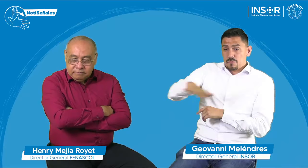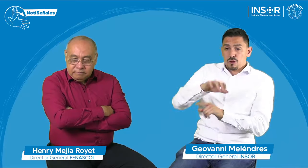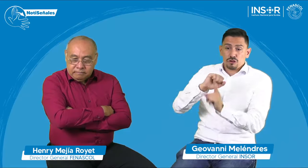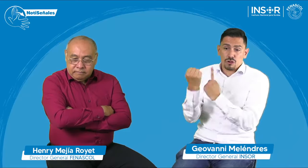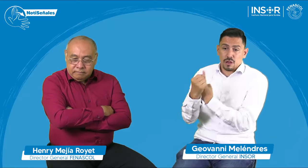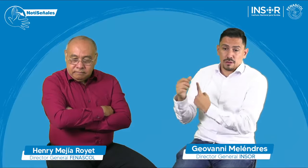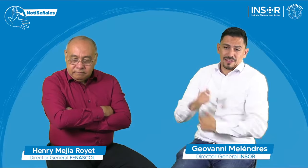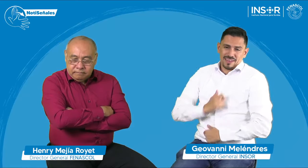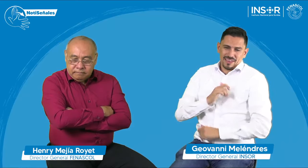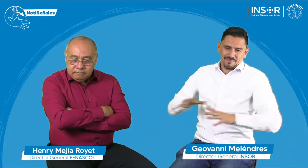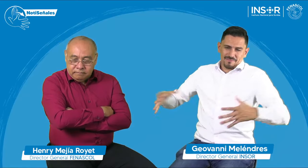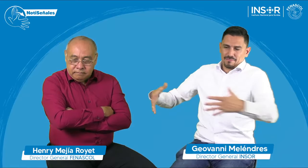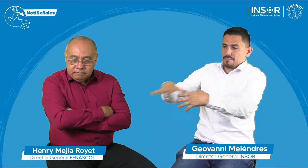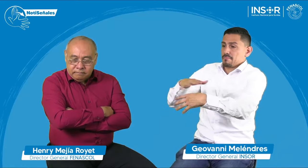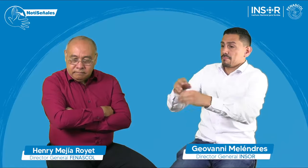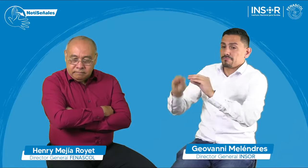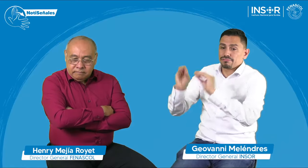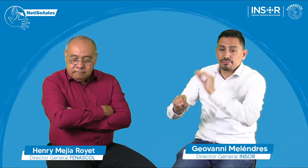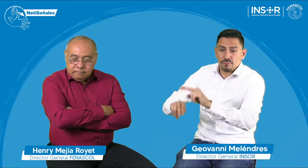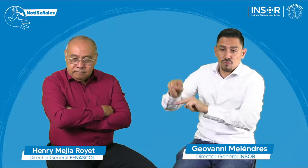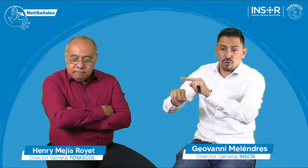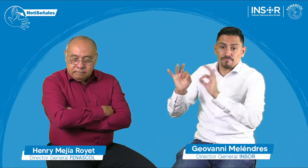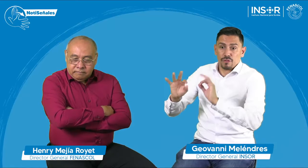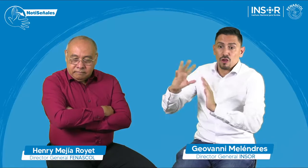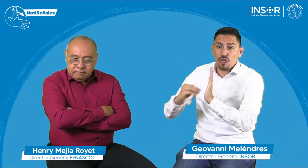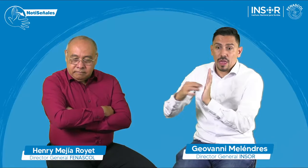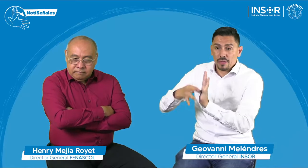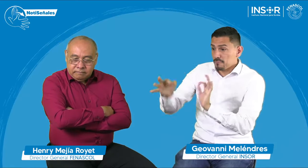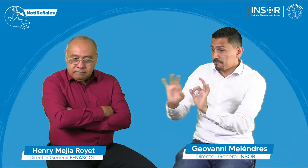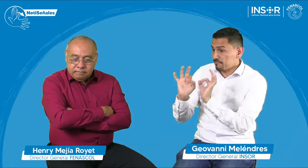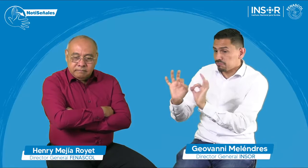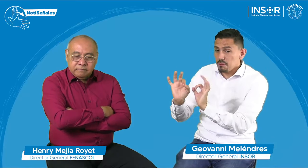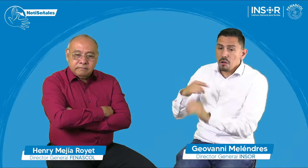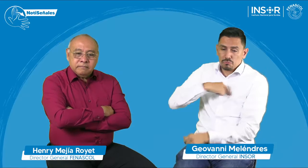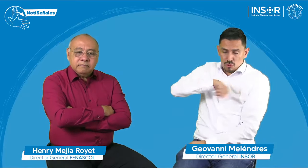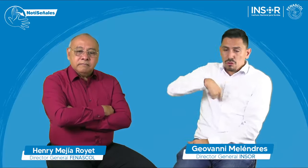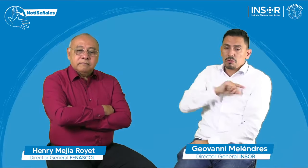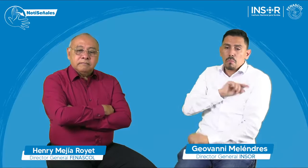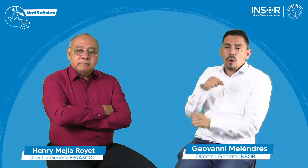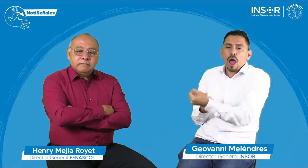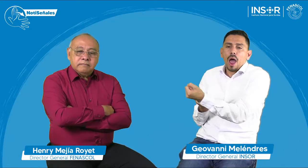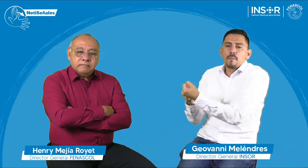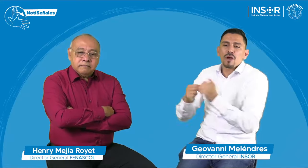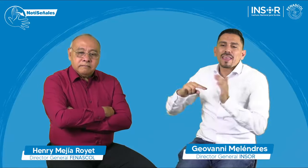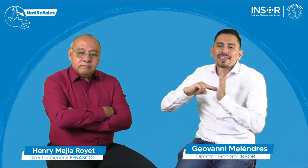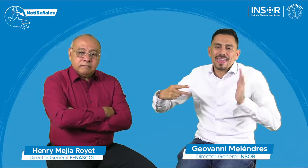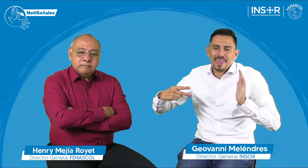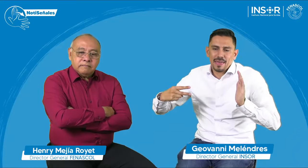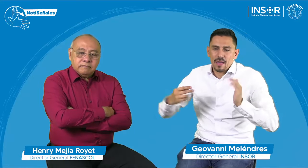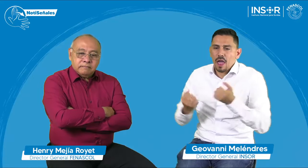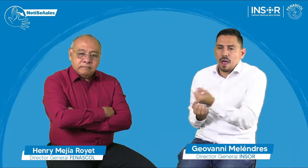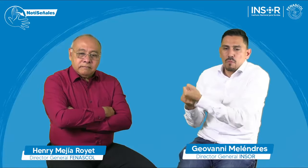punto es el tema del código de